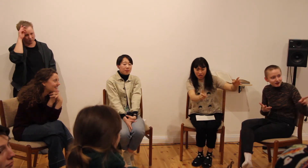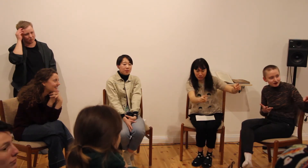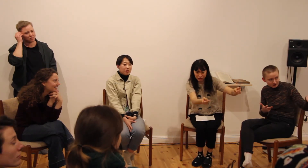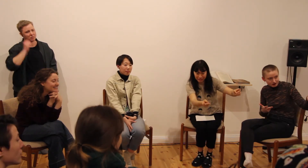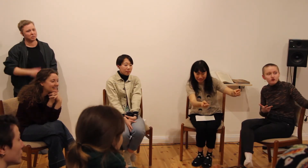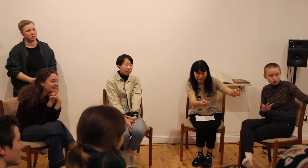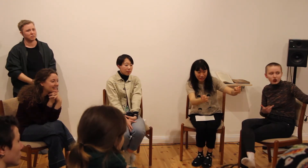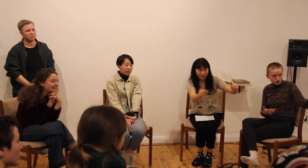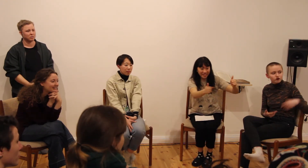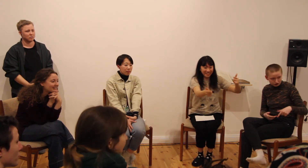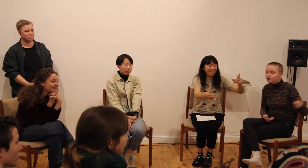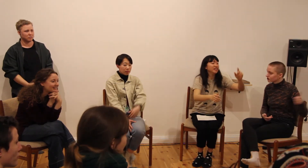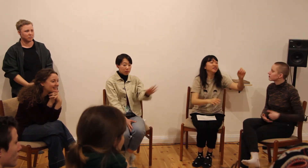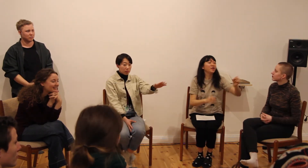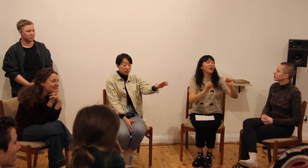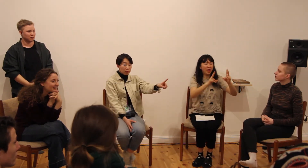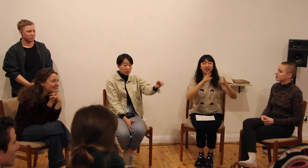Dann kommt doch bitte nach vorne und stellt jeweils eure Frage.